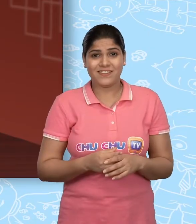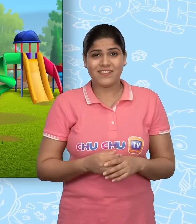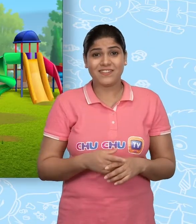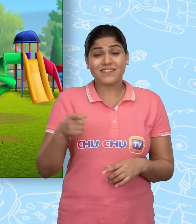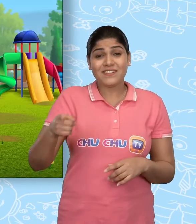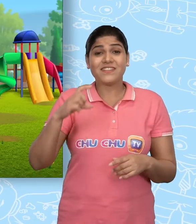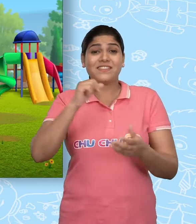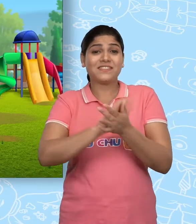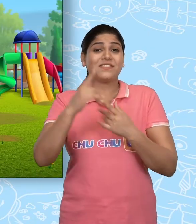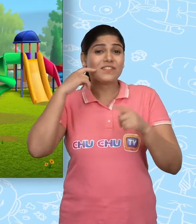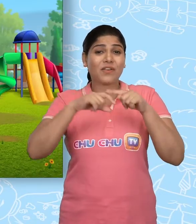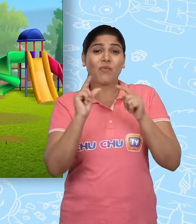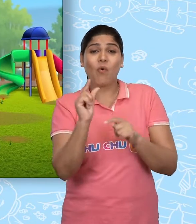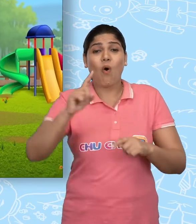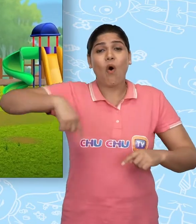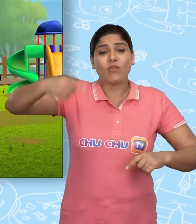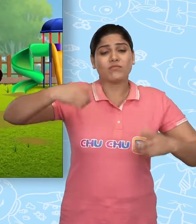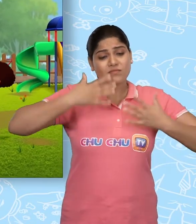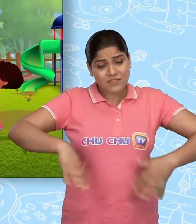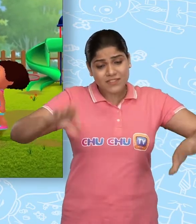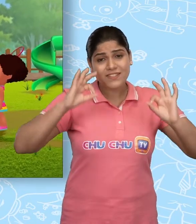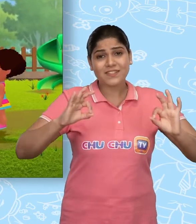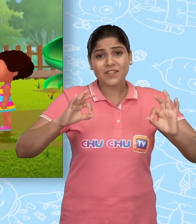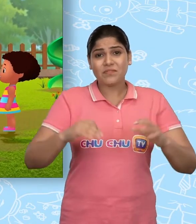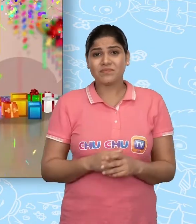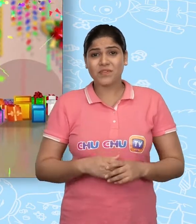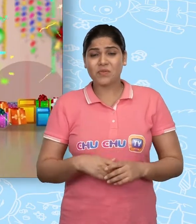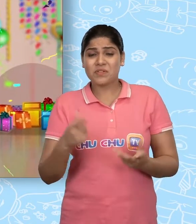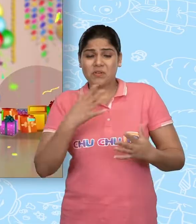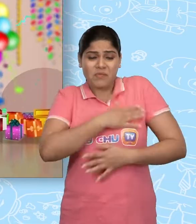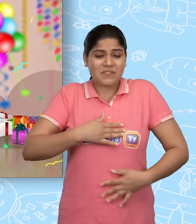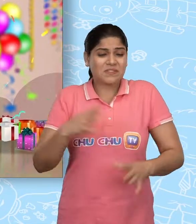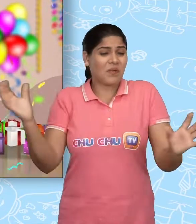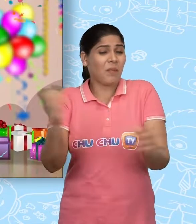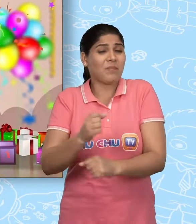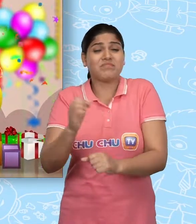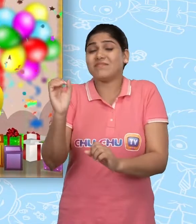इस तरह से Chiku हमेशा स्वस्थ रही और उसने कोई भी मस्ती miss नहीं की